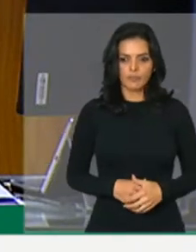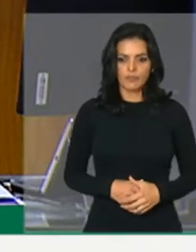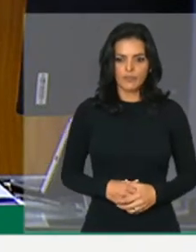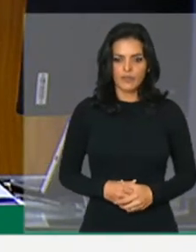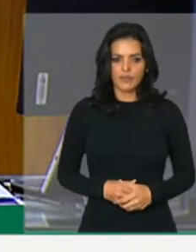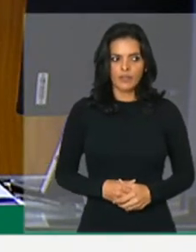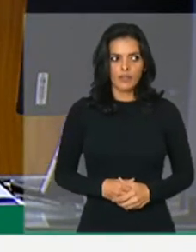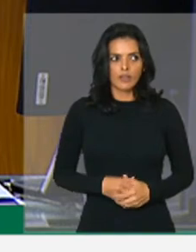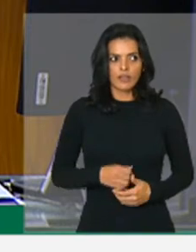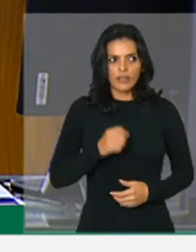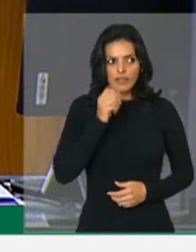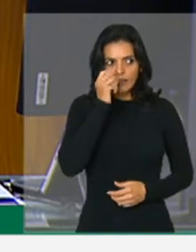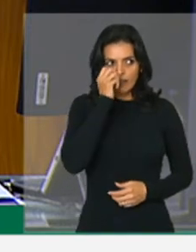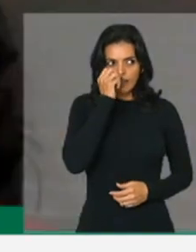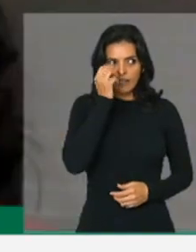[PRESIDENTE]: MDB?